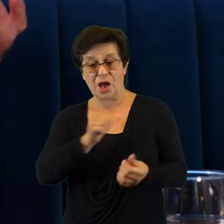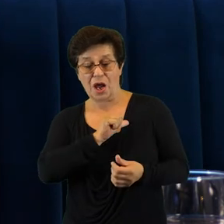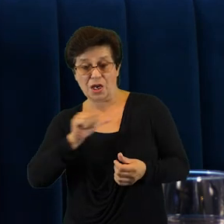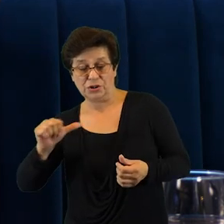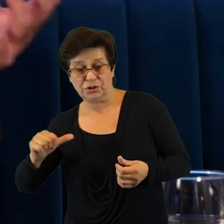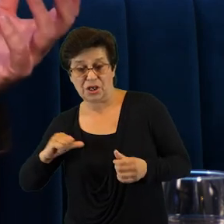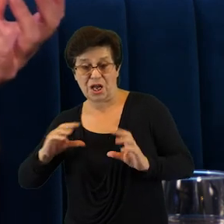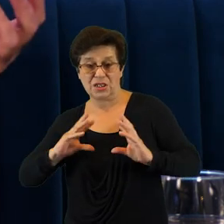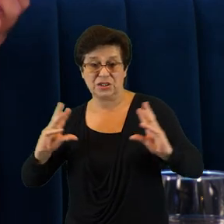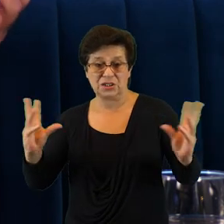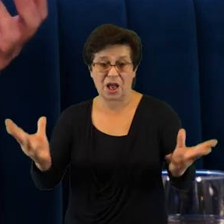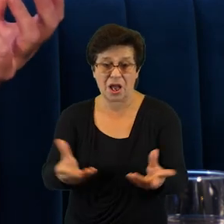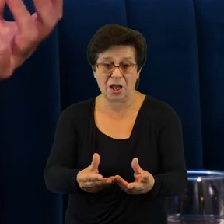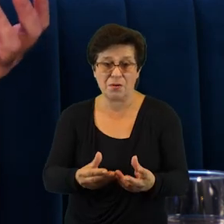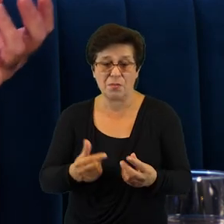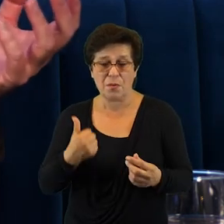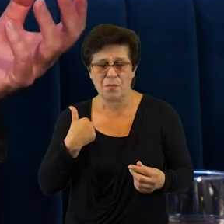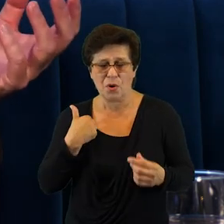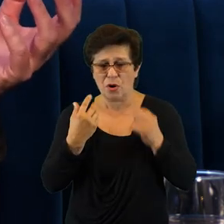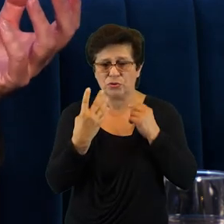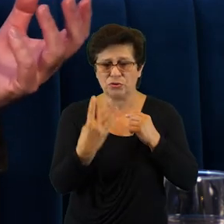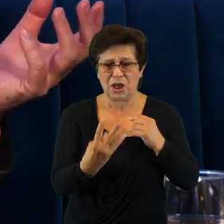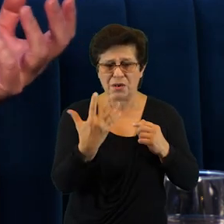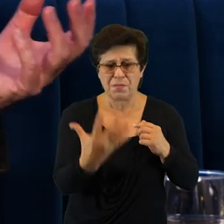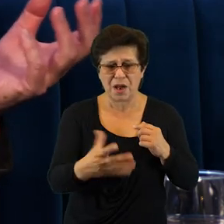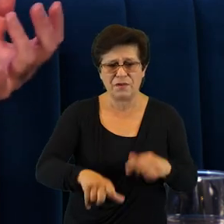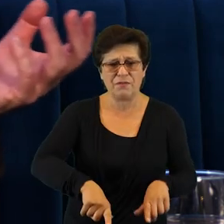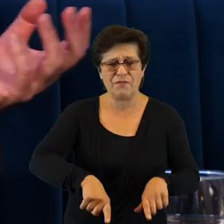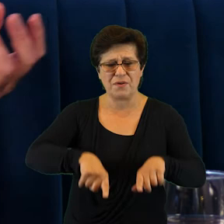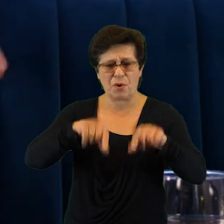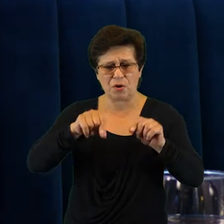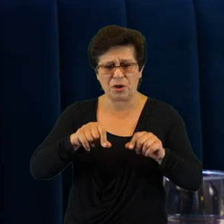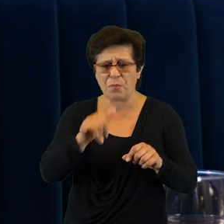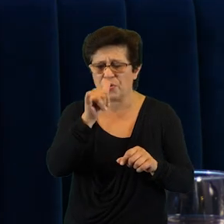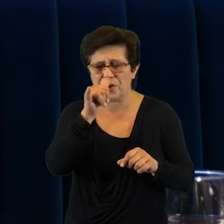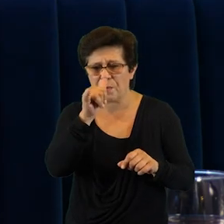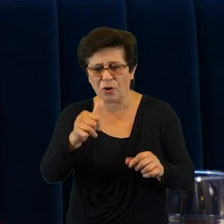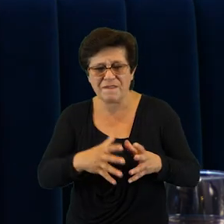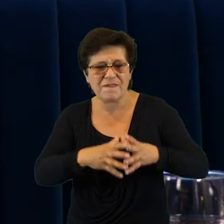tam zdaje się, było po kolei cztery, pięć, czy sześć wyboru, bo nie mogli większości żadnej zdobyć.